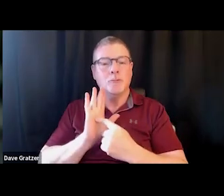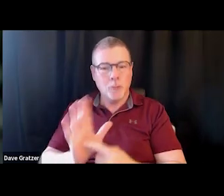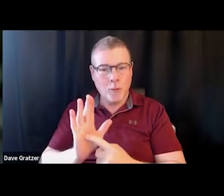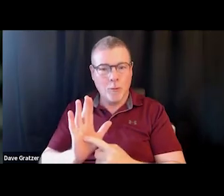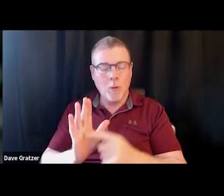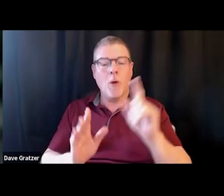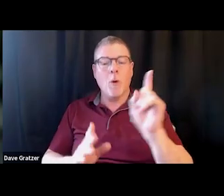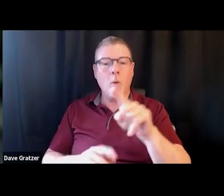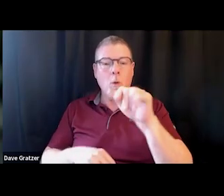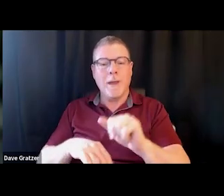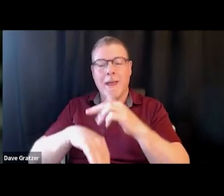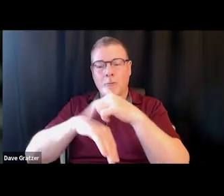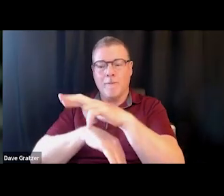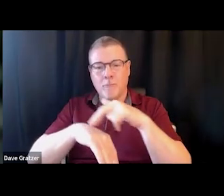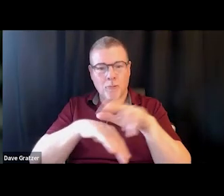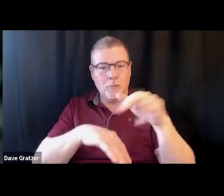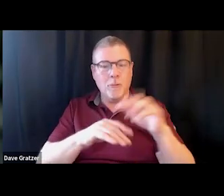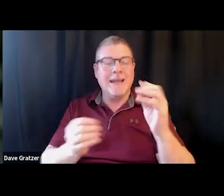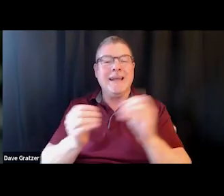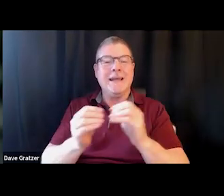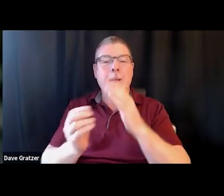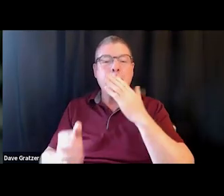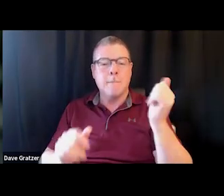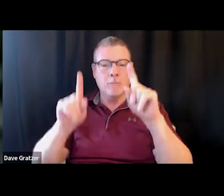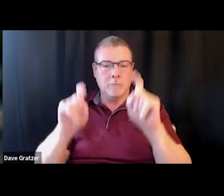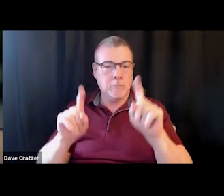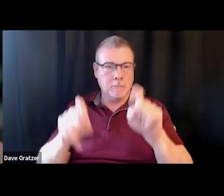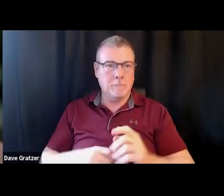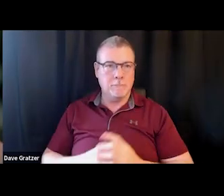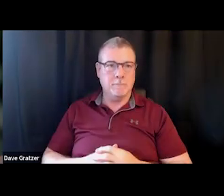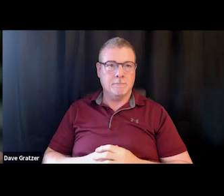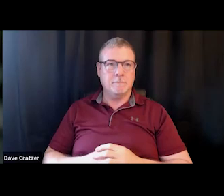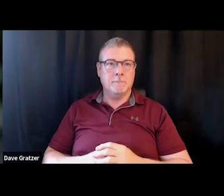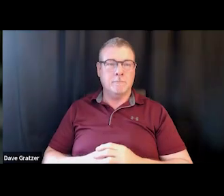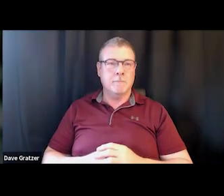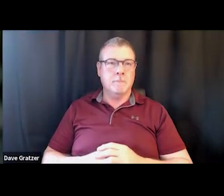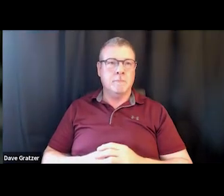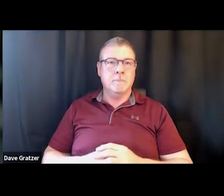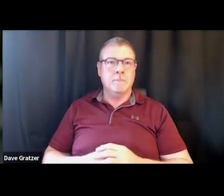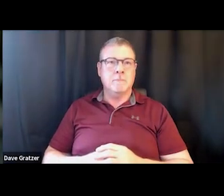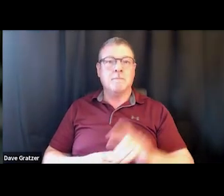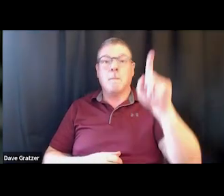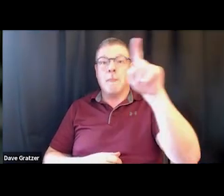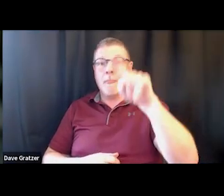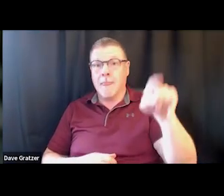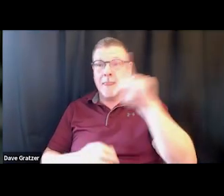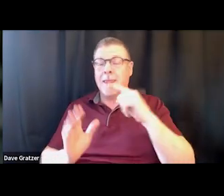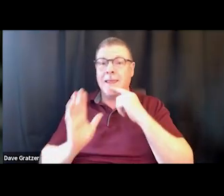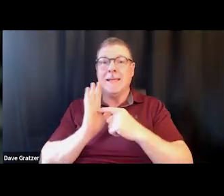para obtener una evaluación más completa u objetiva. Este es solo un ejemplo del OBISSS,